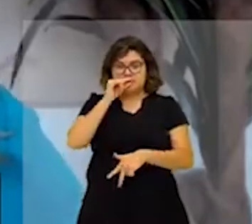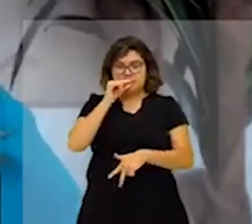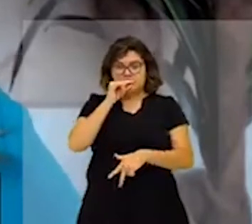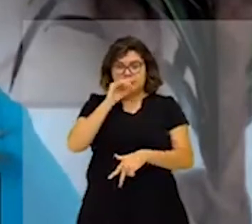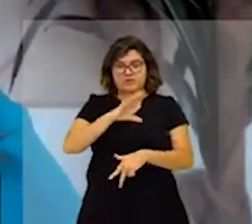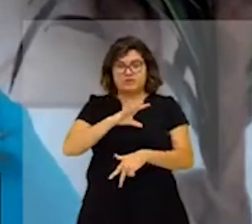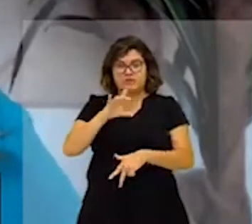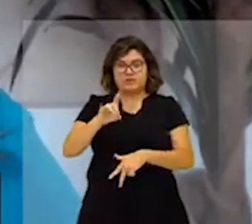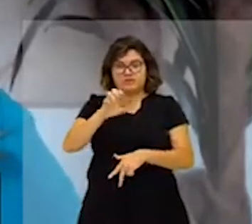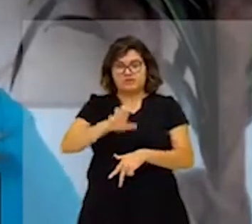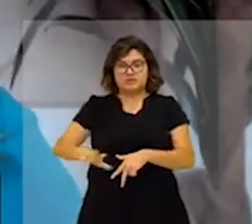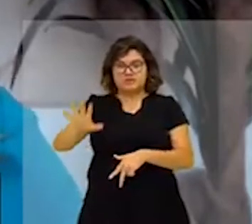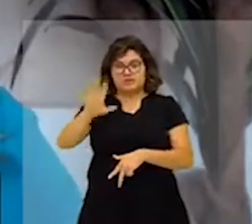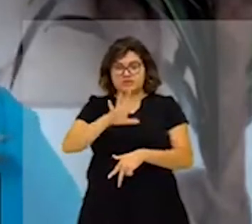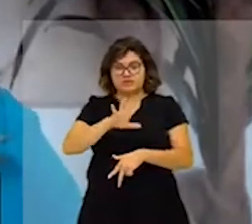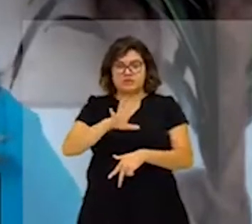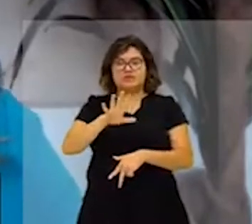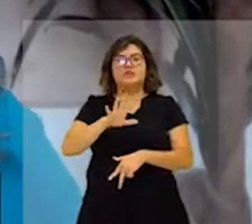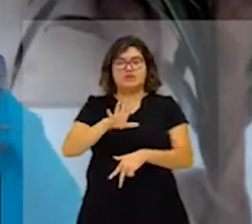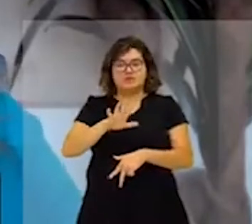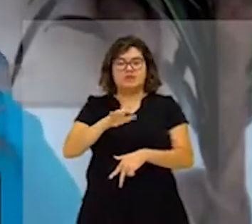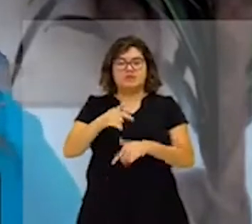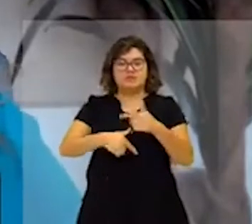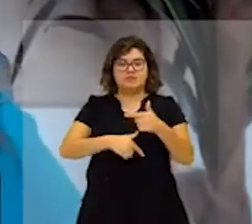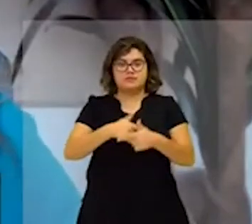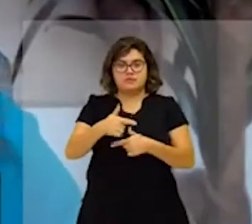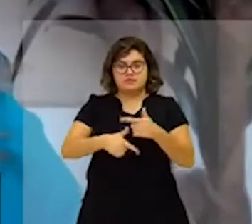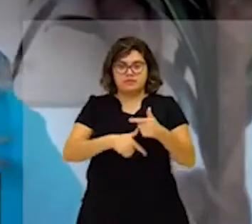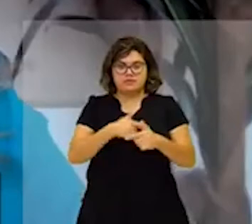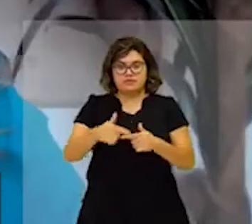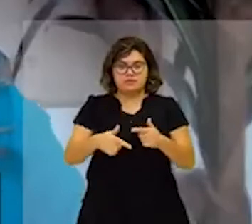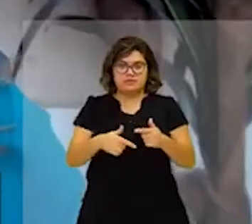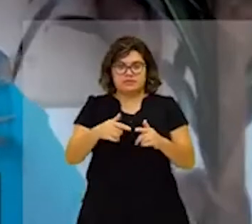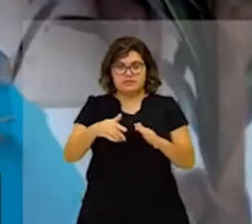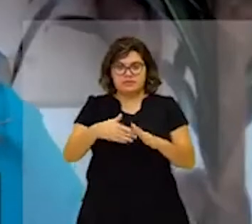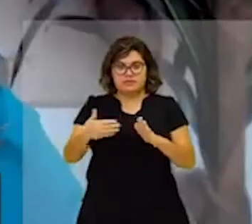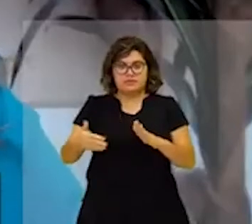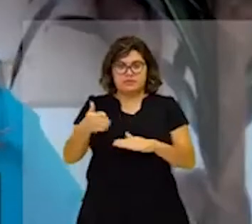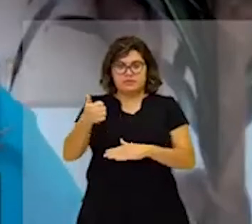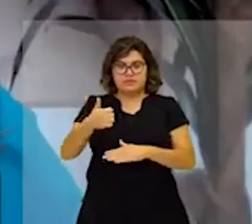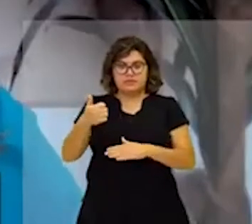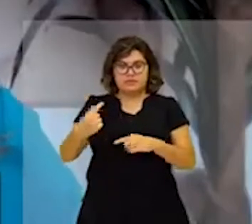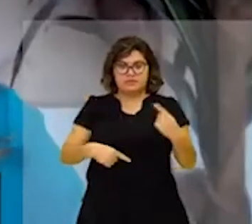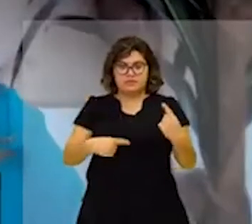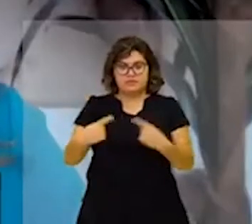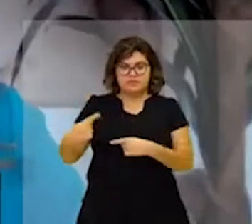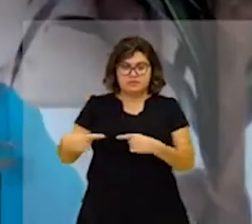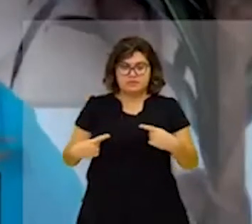presídios funções do SN desde a sua primeira fase é importantíssimo essa discussão da segunda fase